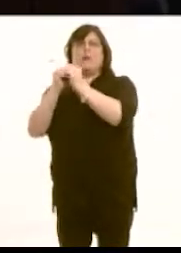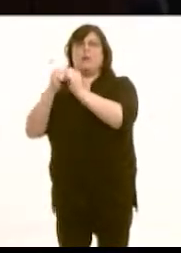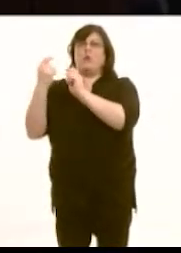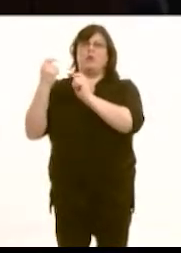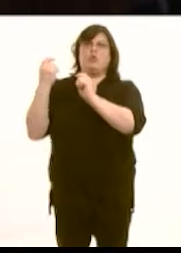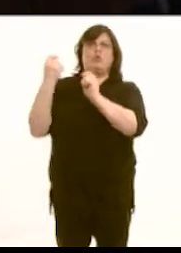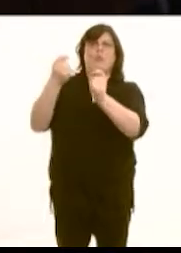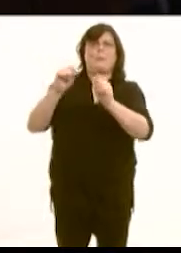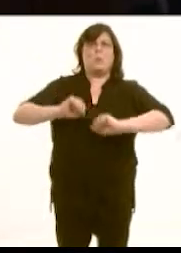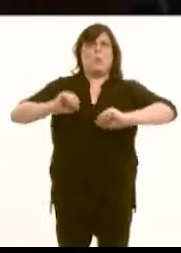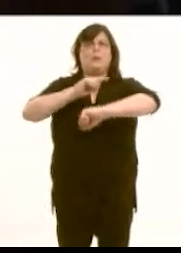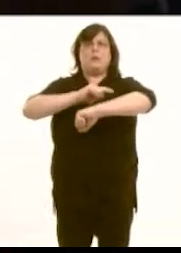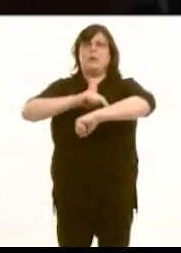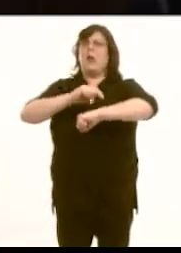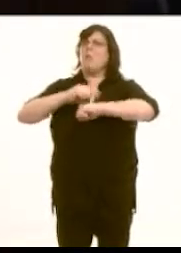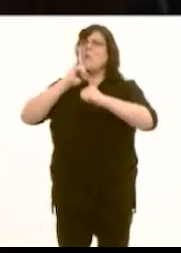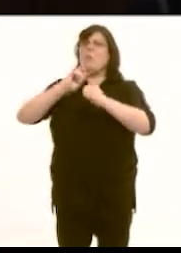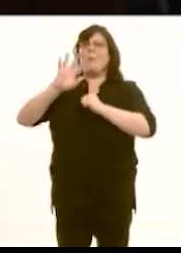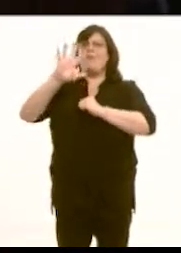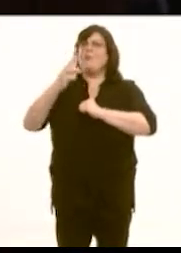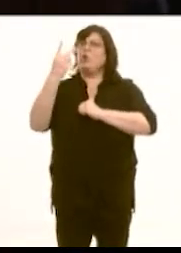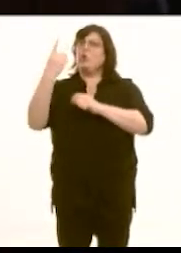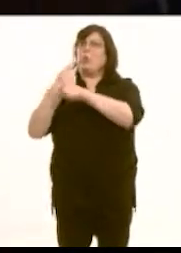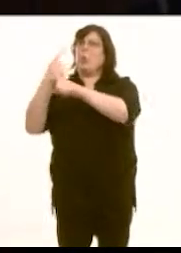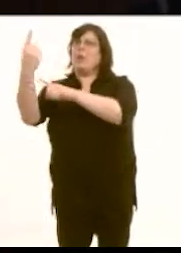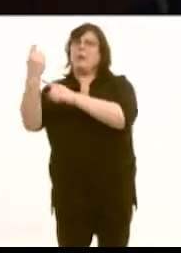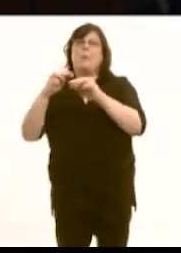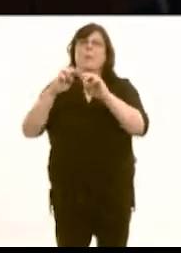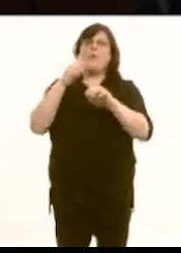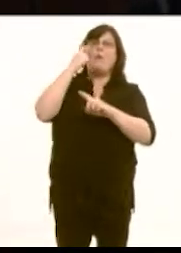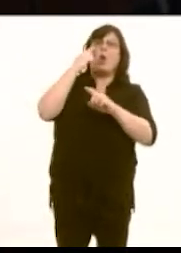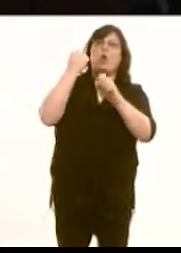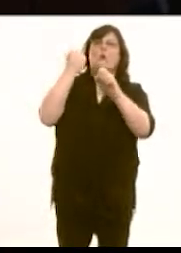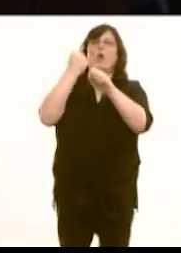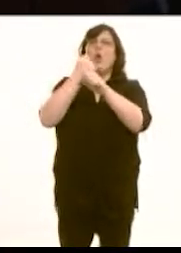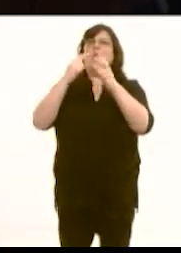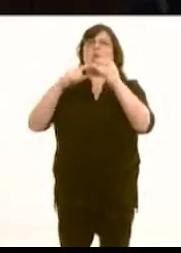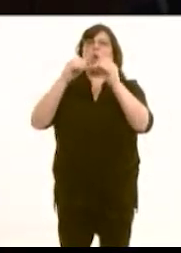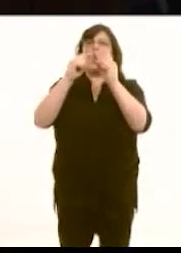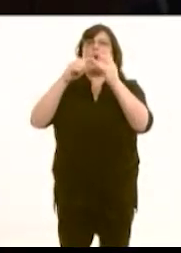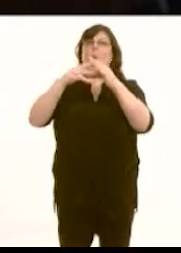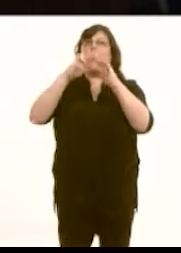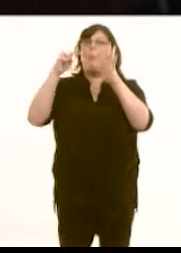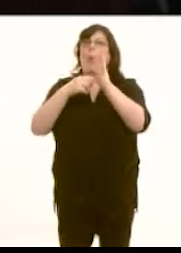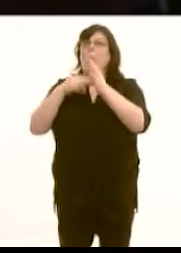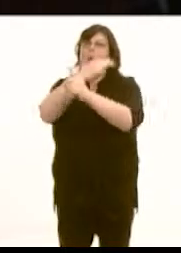y cytundeb rhwng ysbyty Gobowen aír byrddau iechyd hynny ydy eu bod yn cael triniaeth o fewn 40 mis.